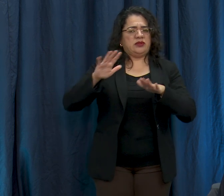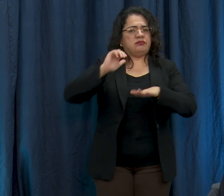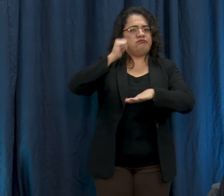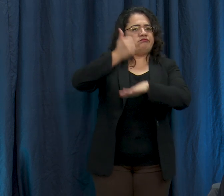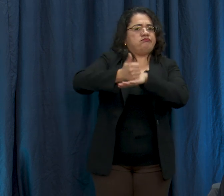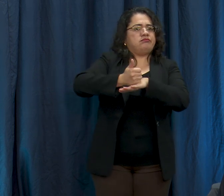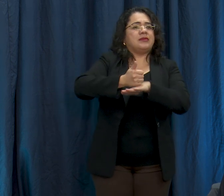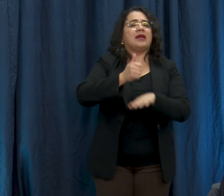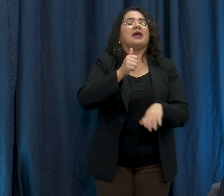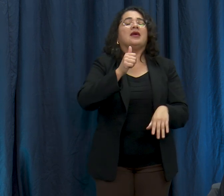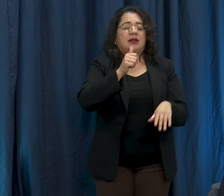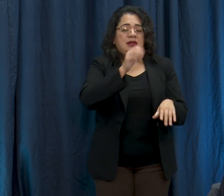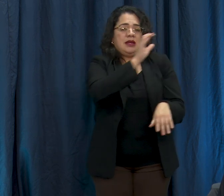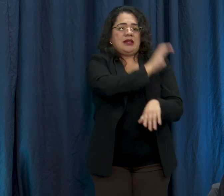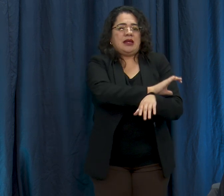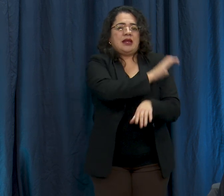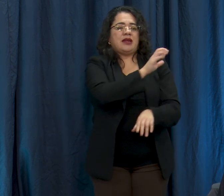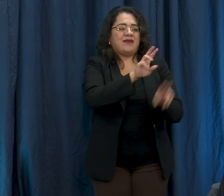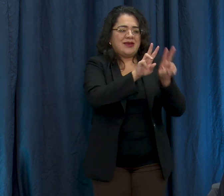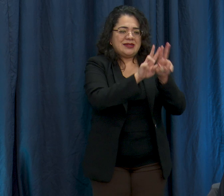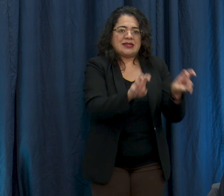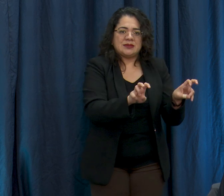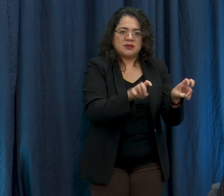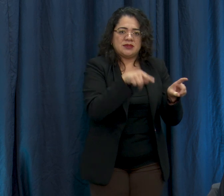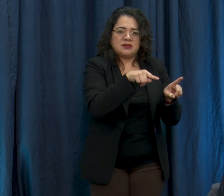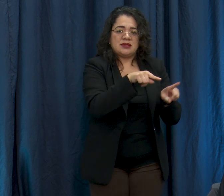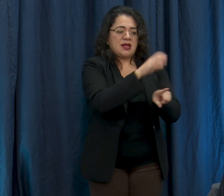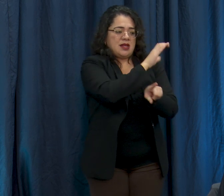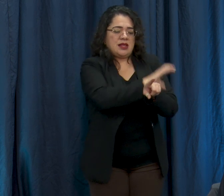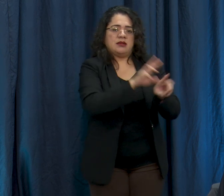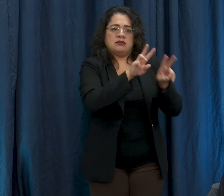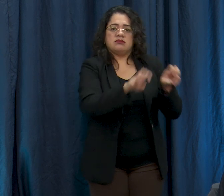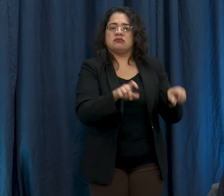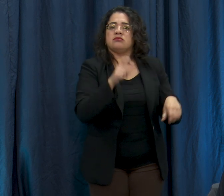de ballet she unwrapped EDA's in Khost oh no se necesita tener sita a priori